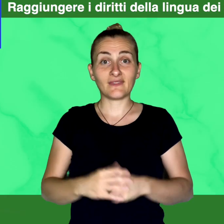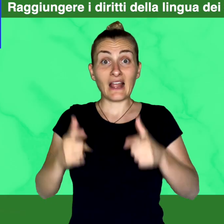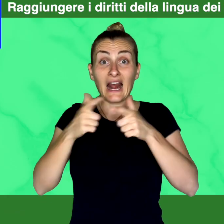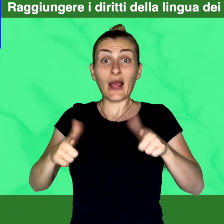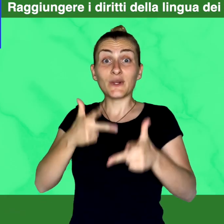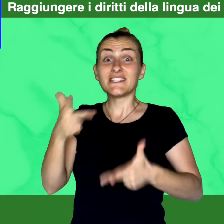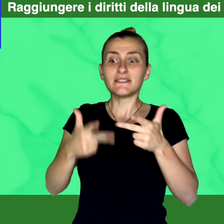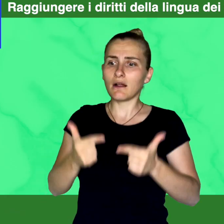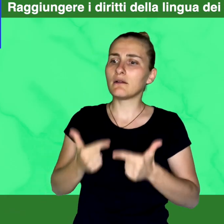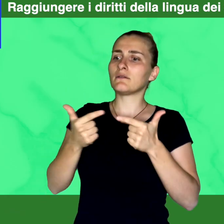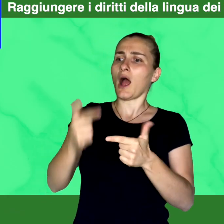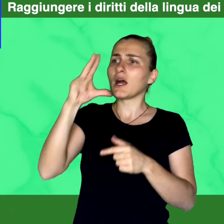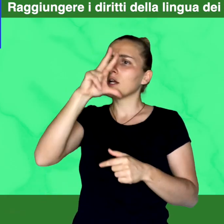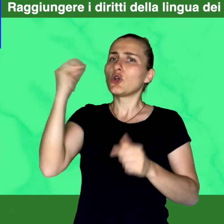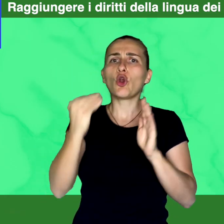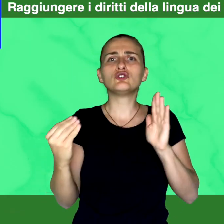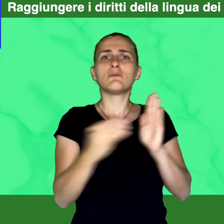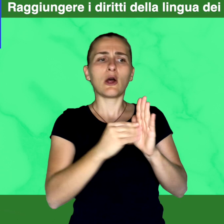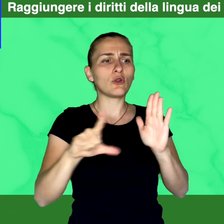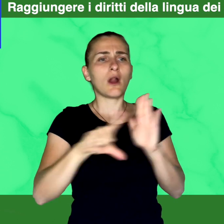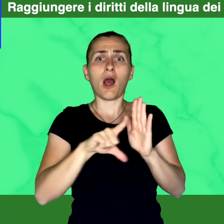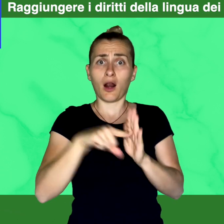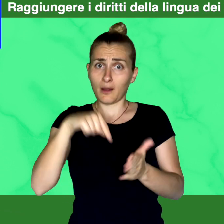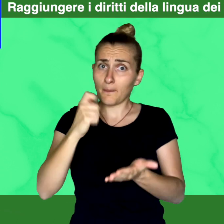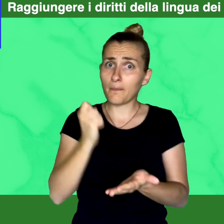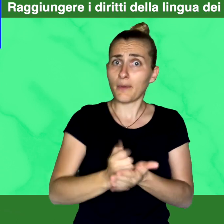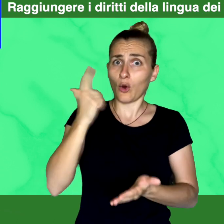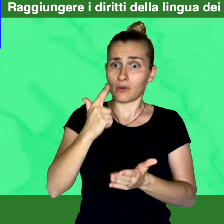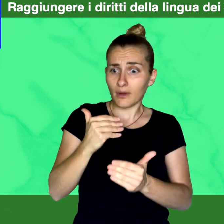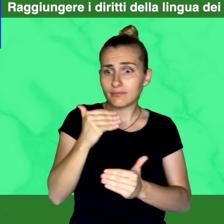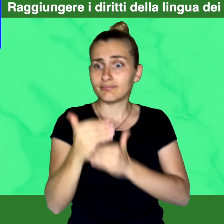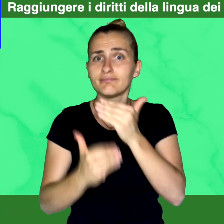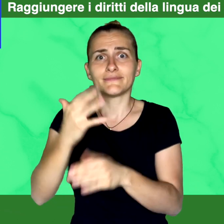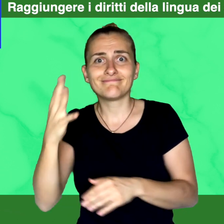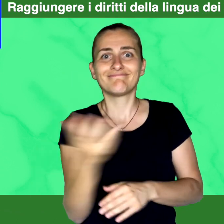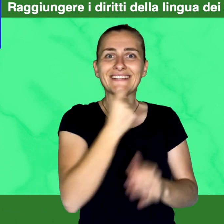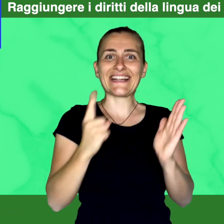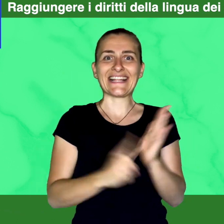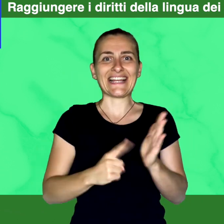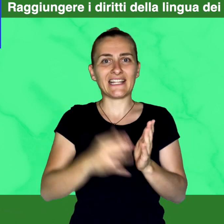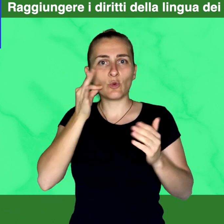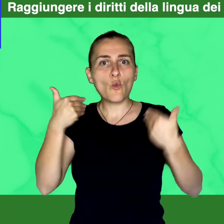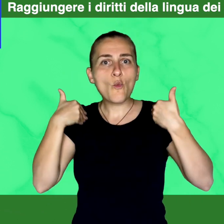Il riconoscimento giuridico delle lingue dei segni è un passo importante verso la realizzazione dei diritti umani fondamentali